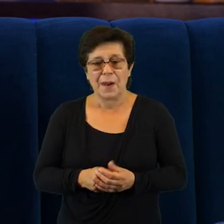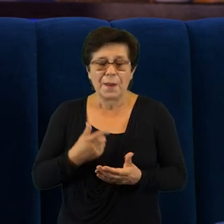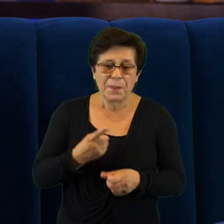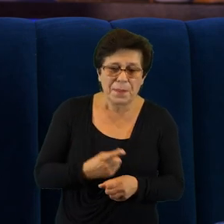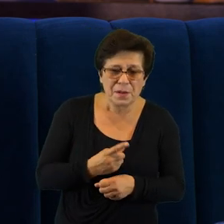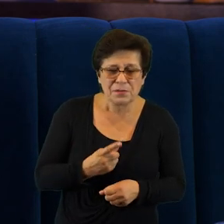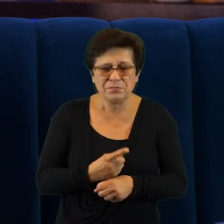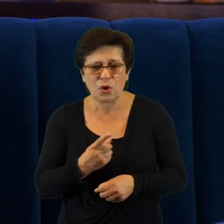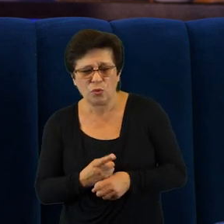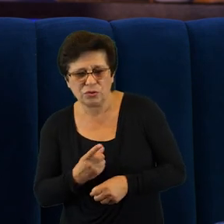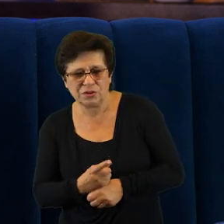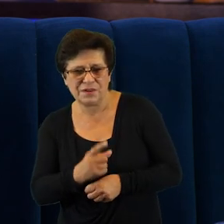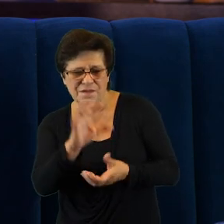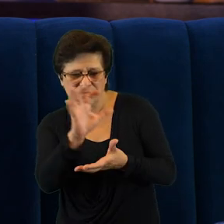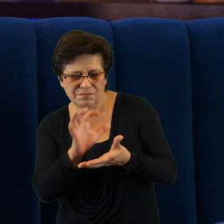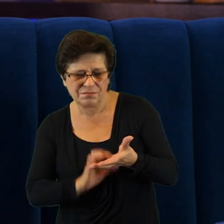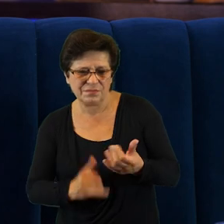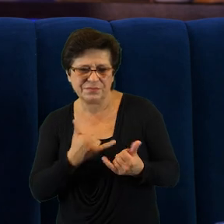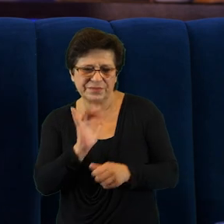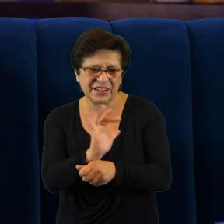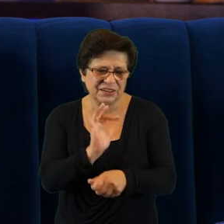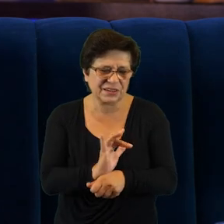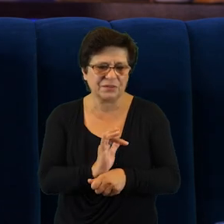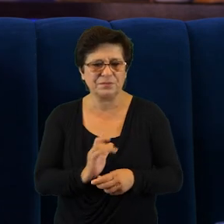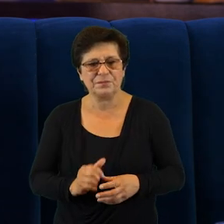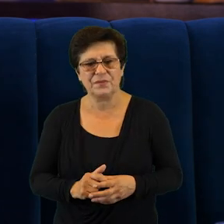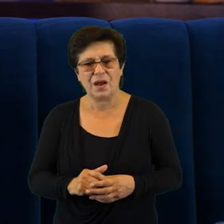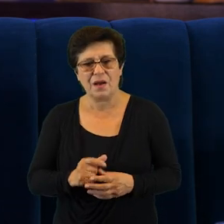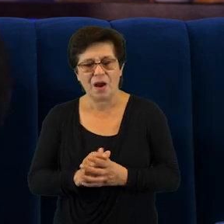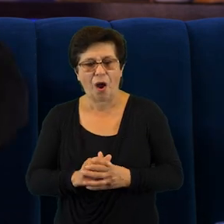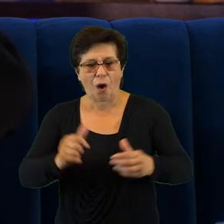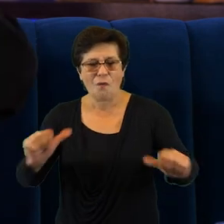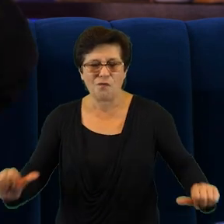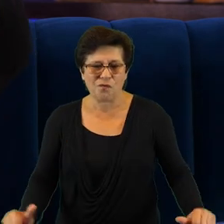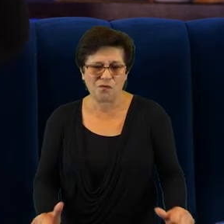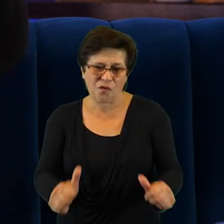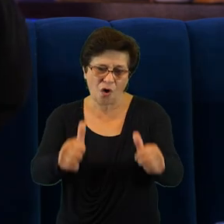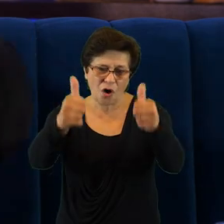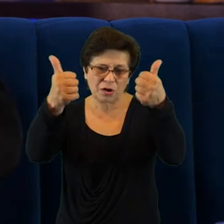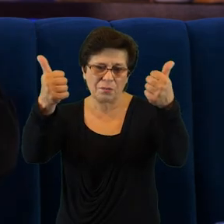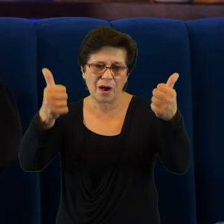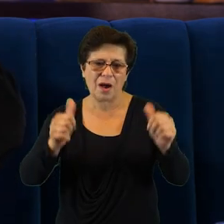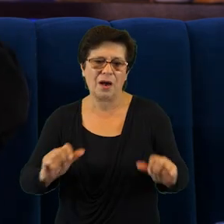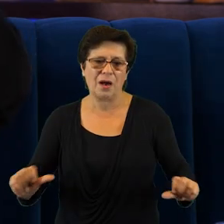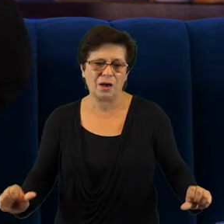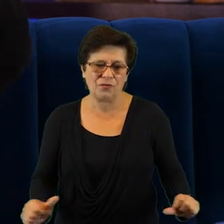konsekwentna przede wszystkim. Więc forma klasyczna, rym mickiewiczowski,